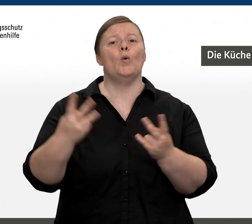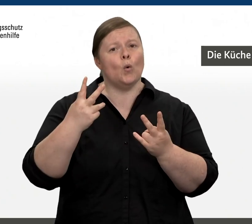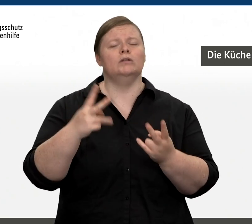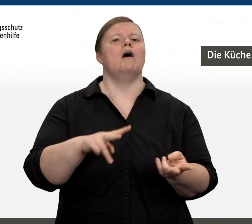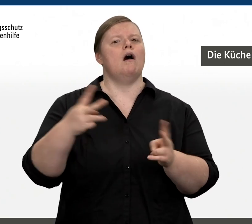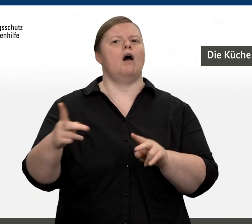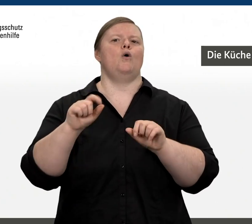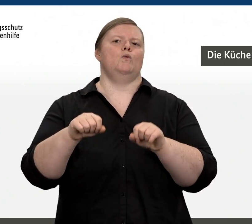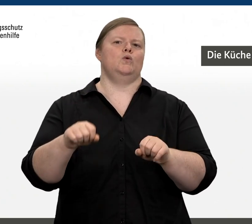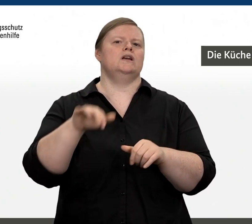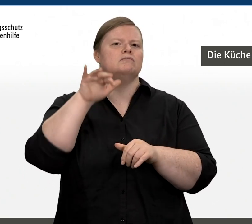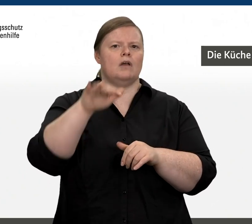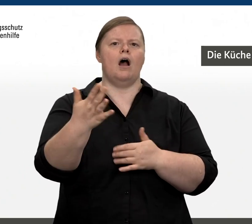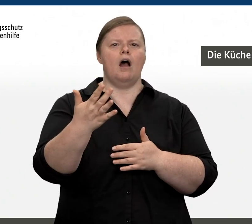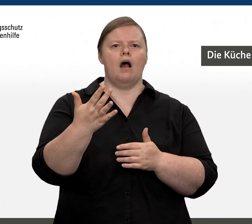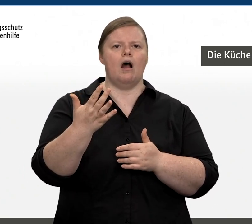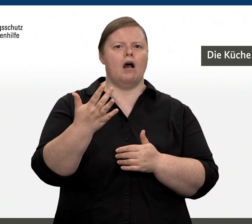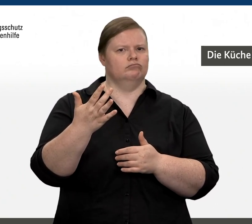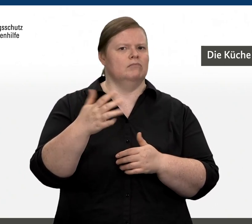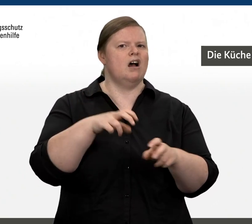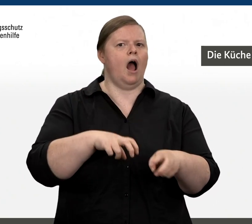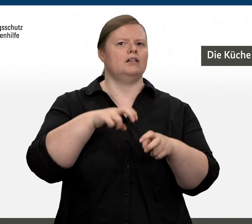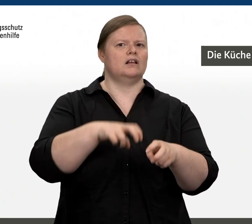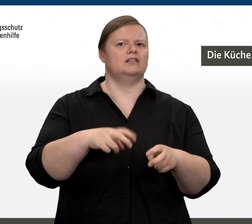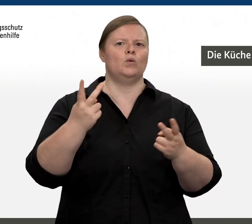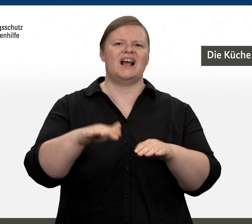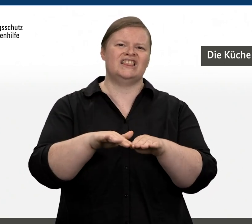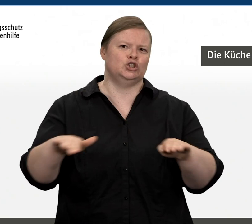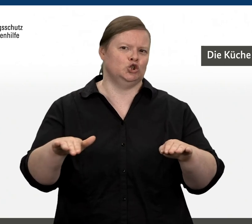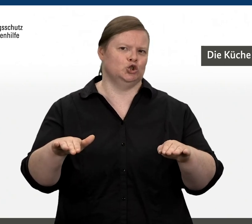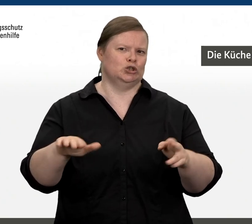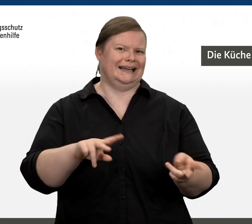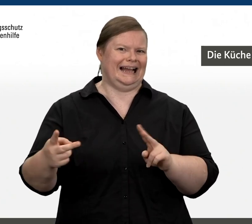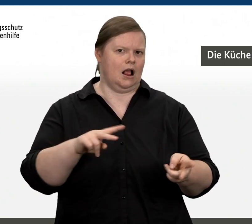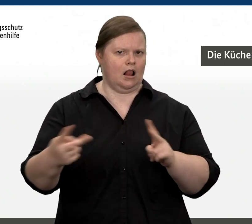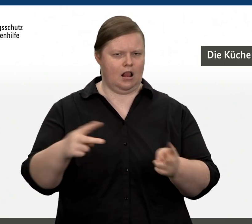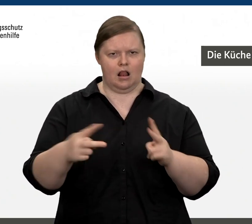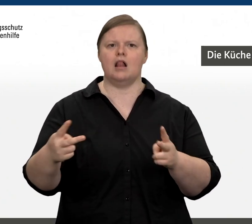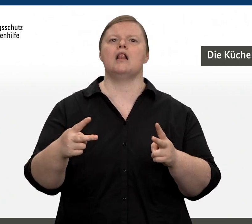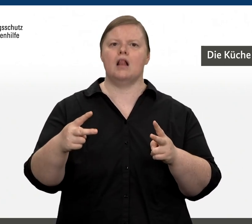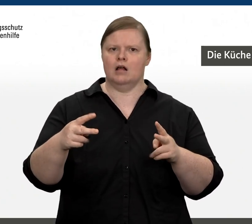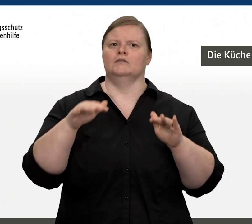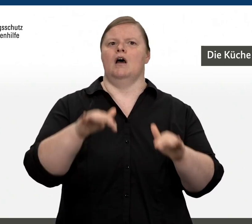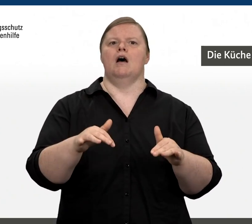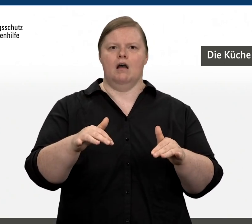Oder nutzen Sie einen Garten- oder Tischgrill,